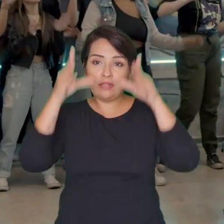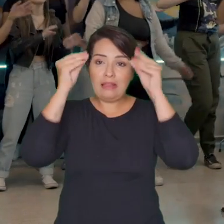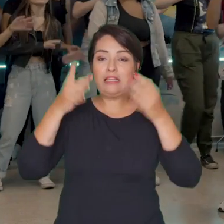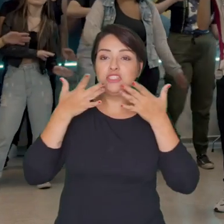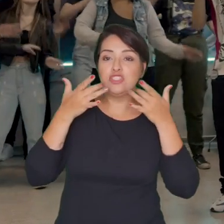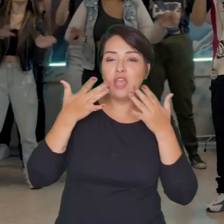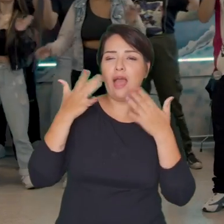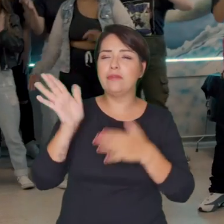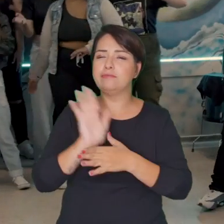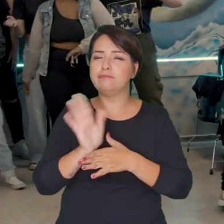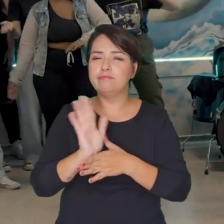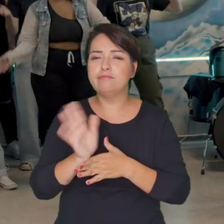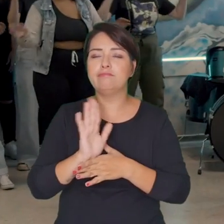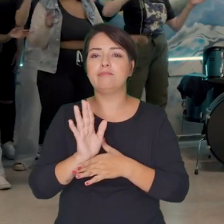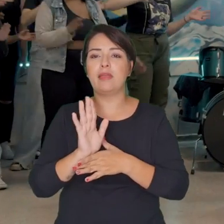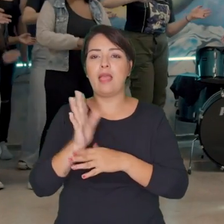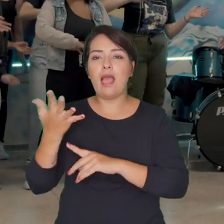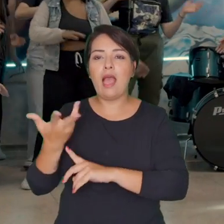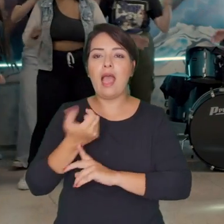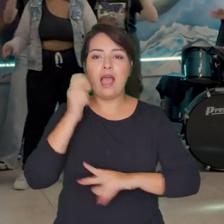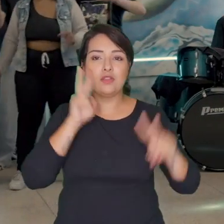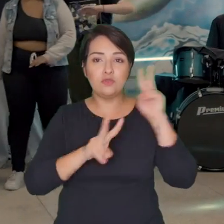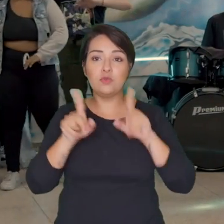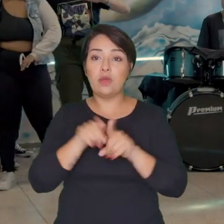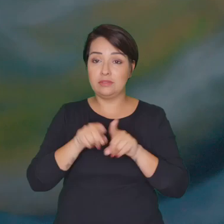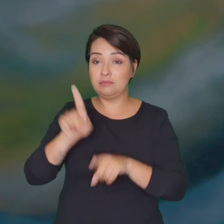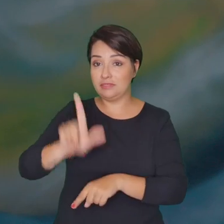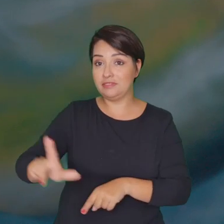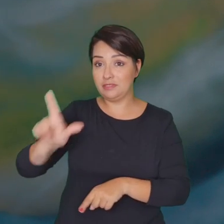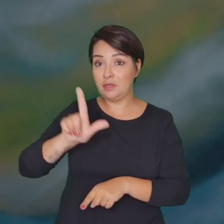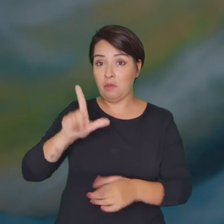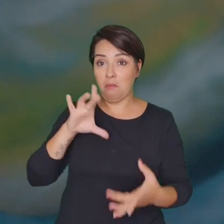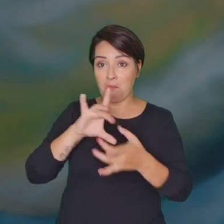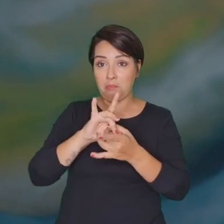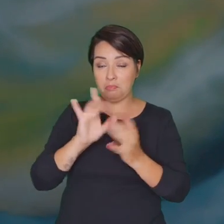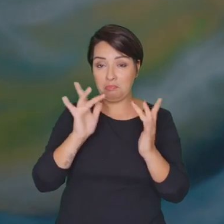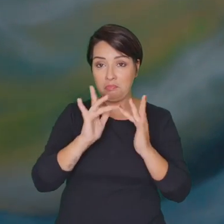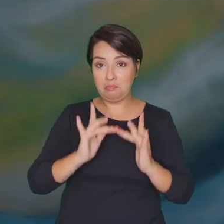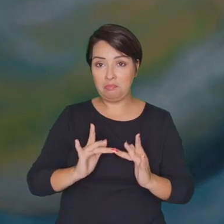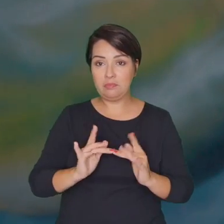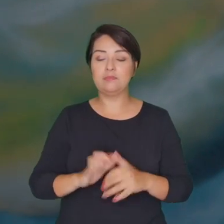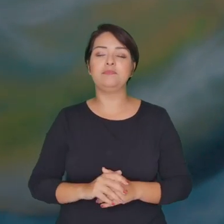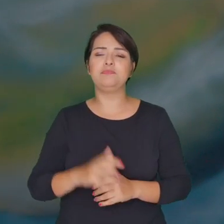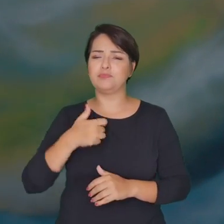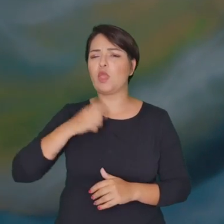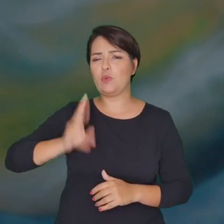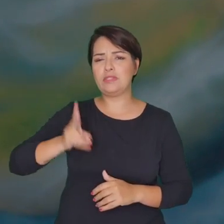como teatro, cinema, as artes visuais e até a literatura. Eu sempre tive vida com a música, meu pai é musicista, minha mãe é cantora.